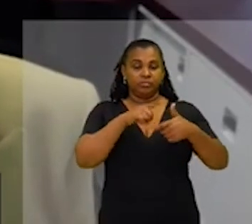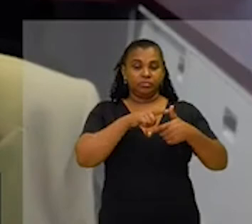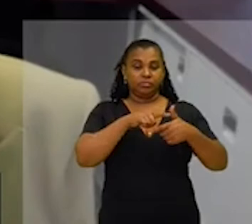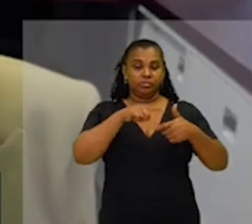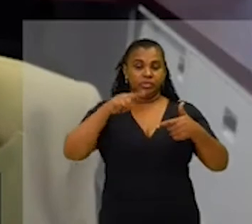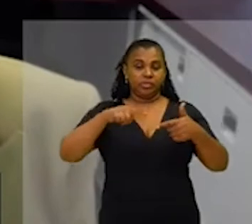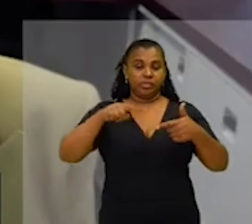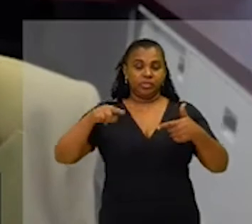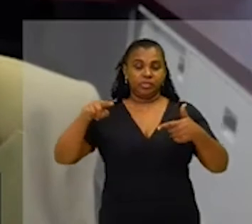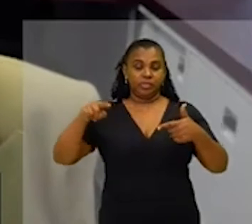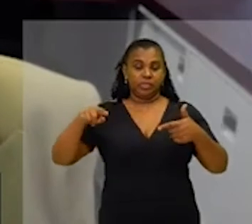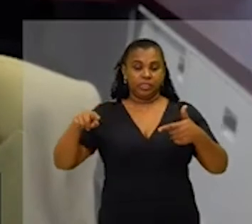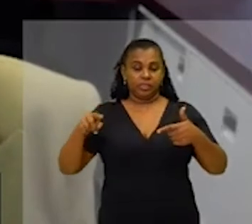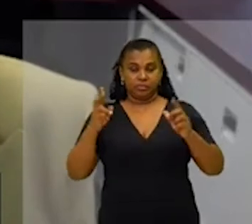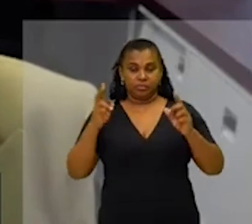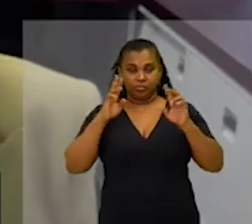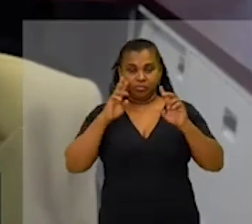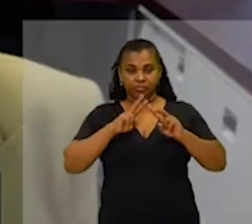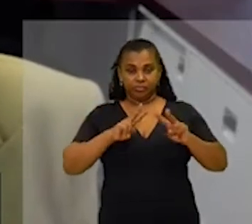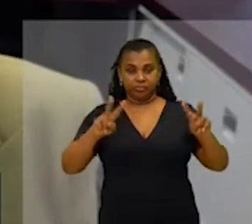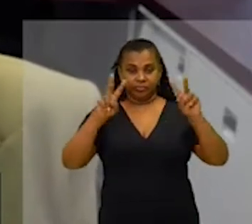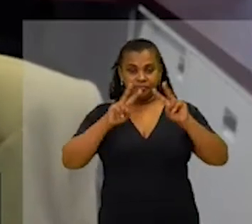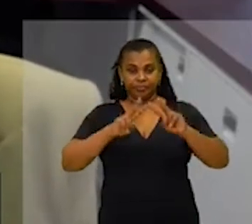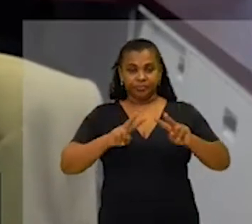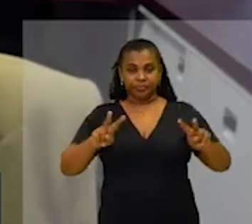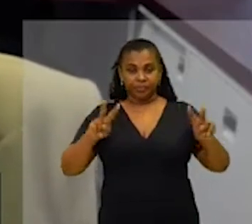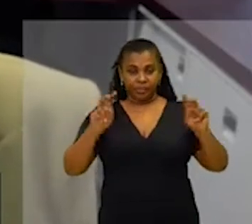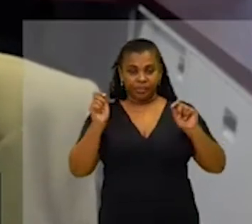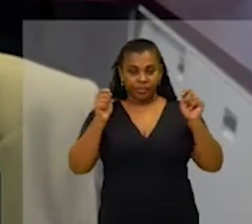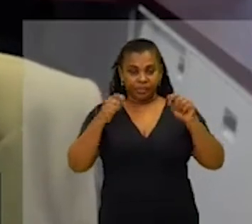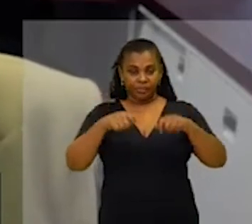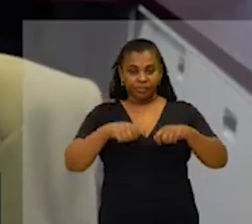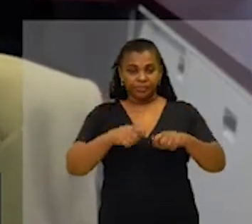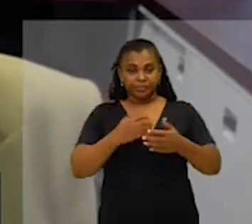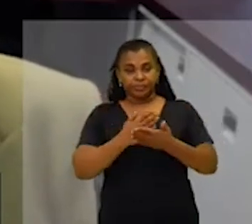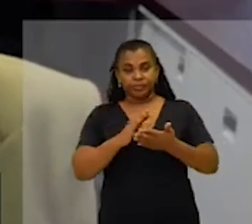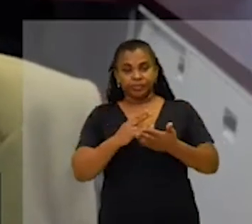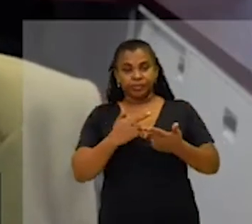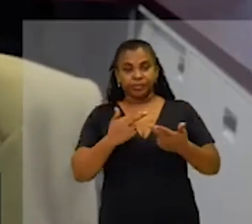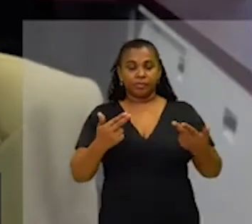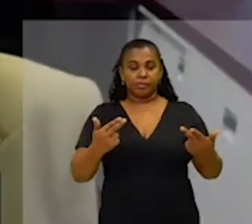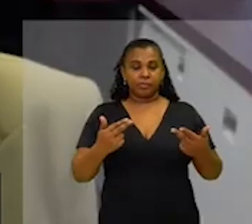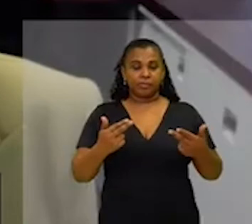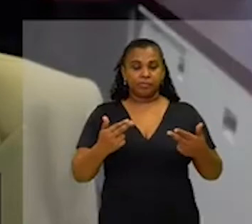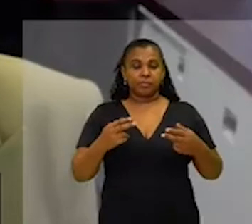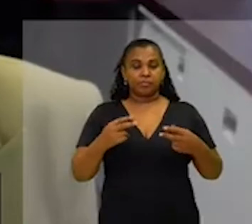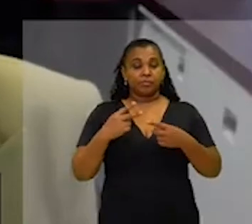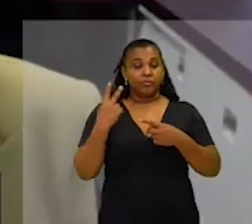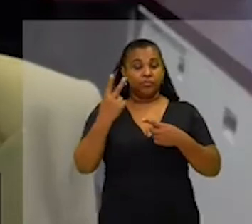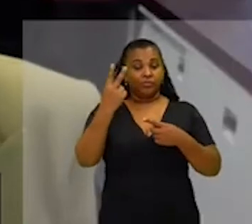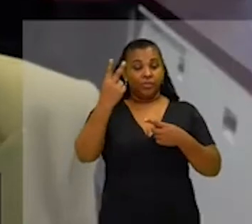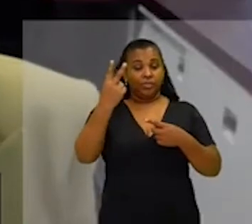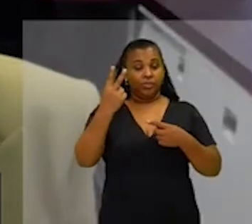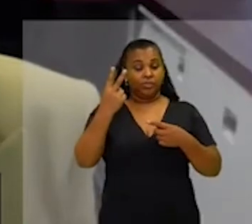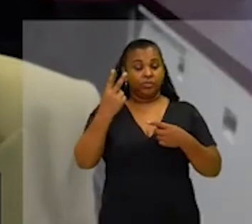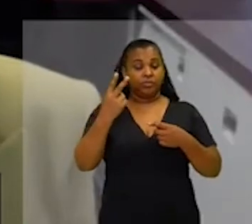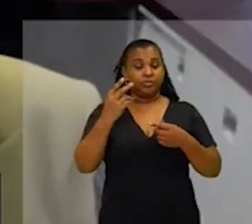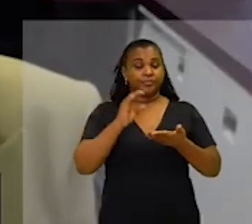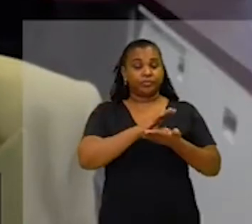ele dá visibilidade alguns itens sobretudo ao valor a dar valor de outros recursos de fundo